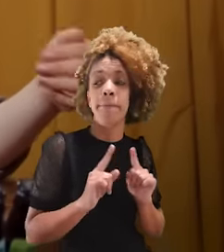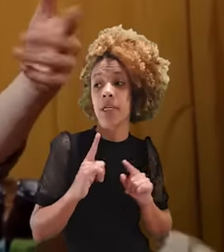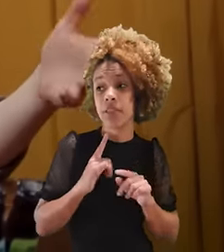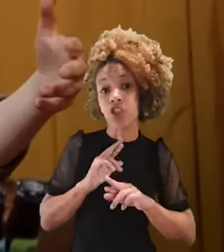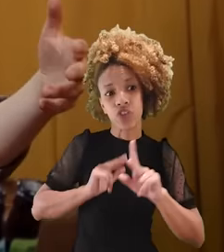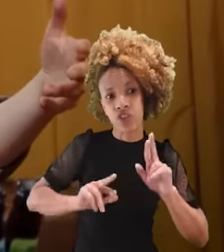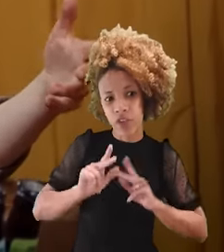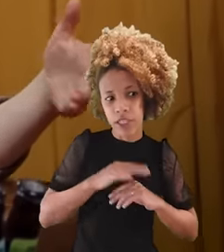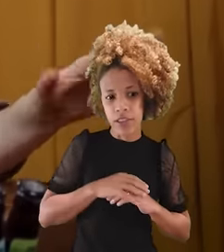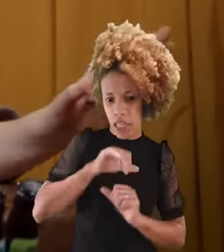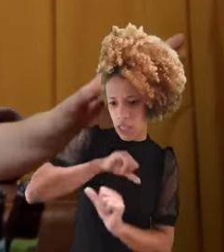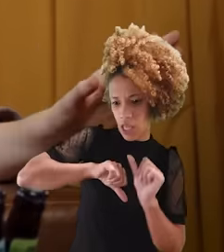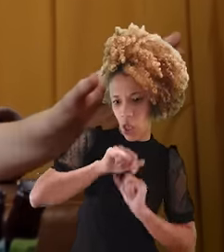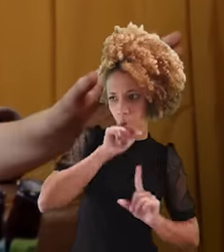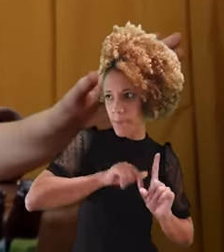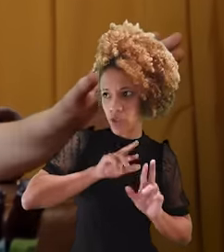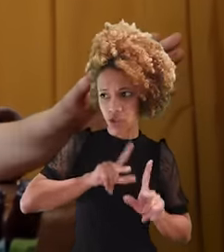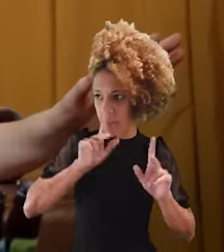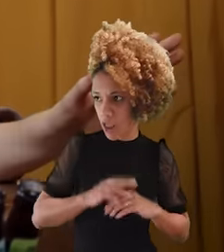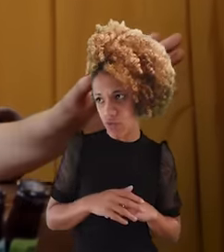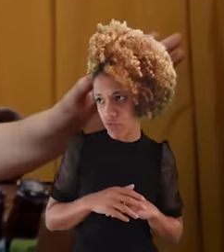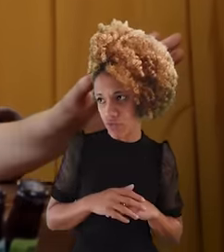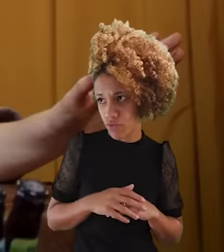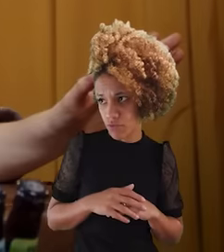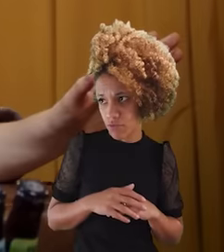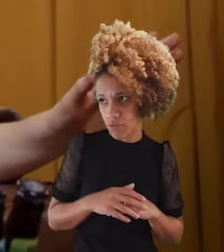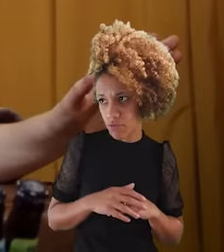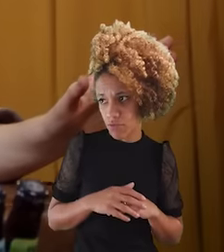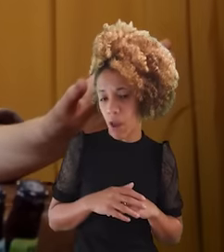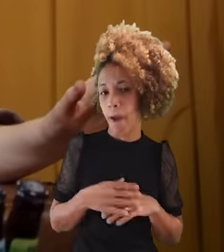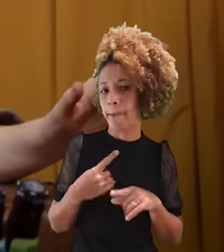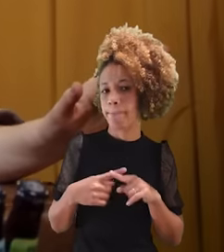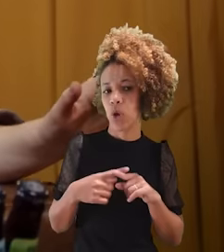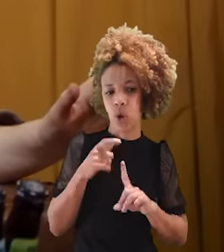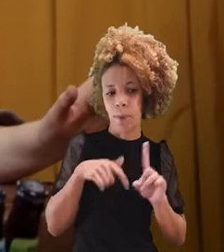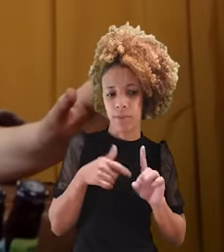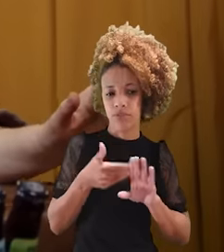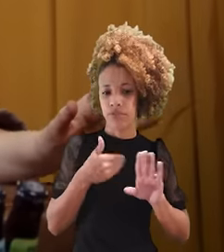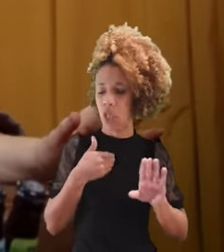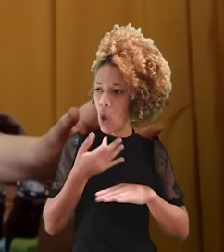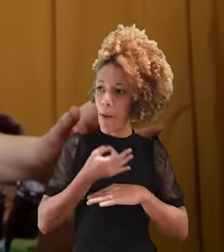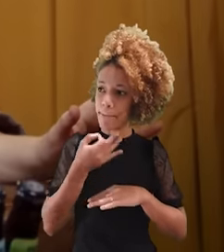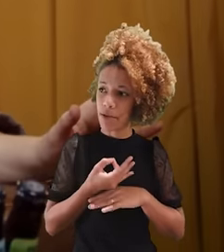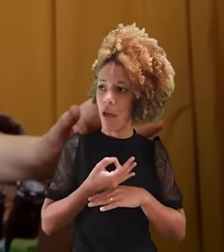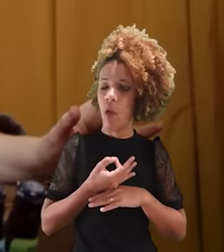troca um elenco o personagem é outro porque o personagem sai do ponto de vista do artista né